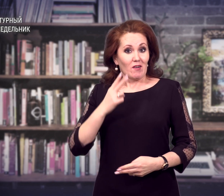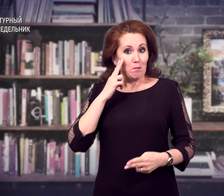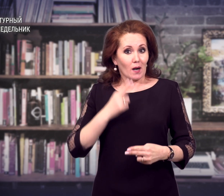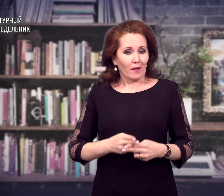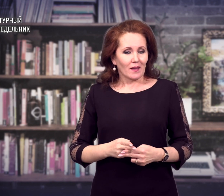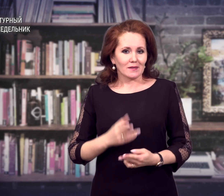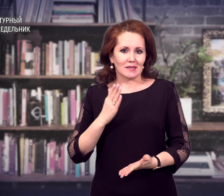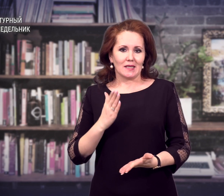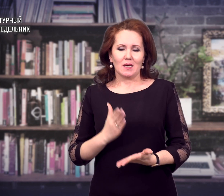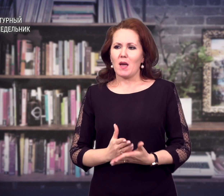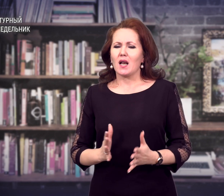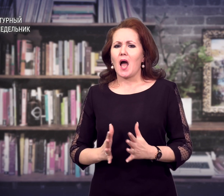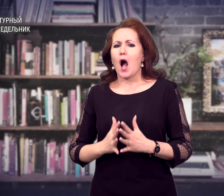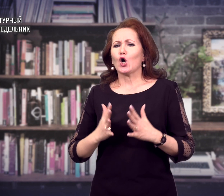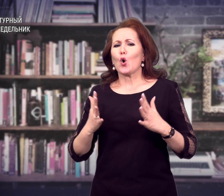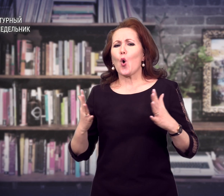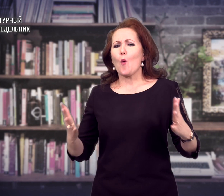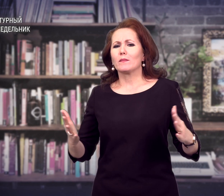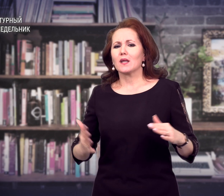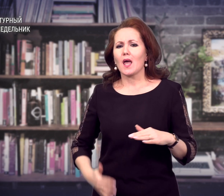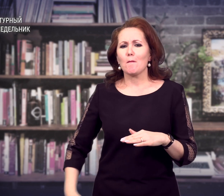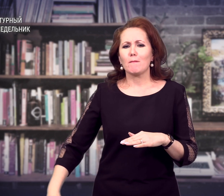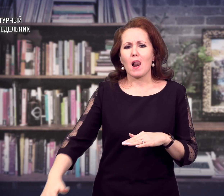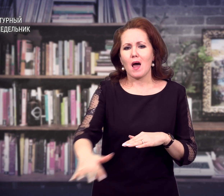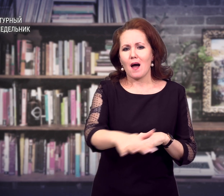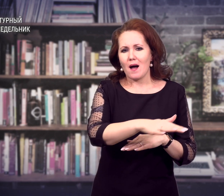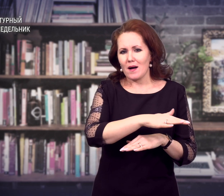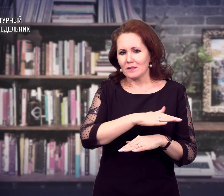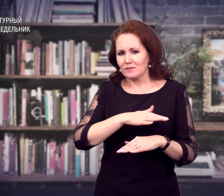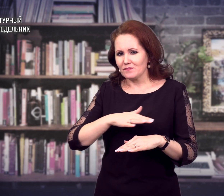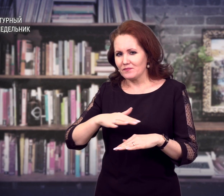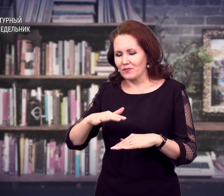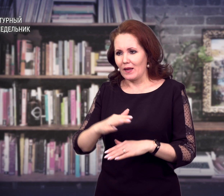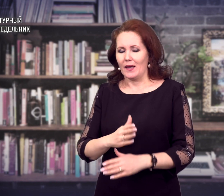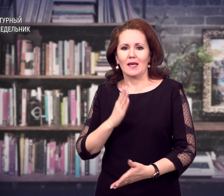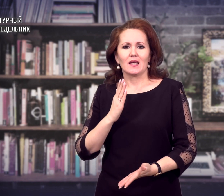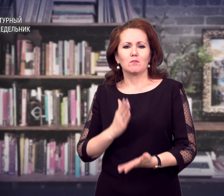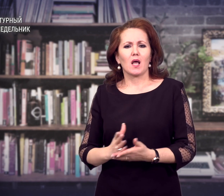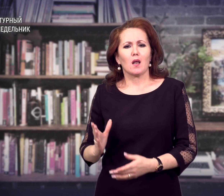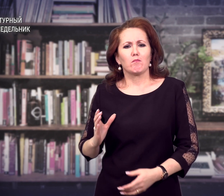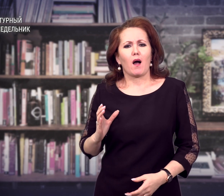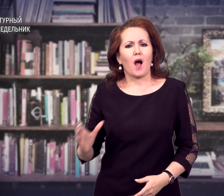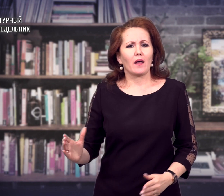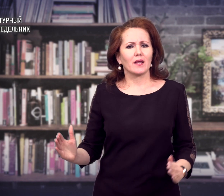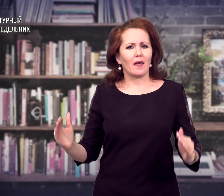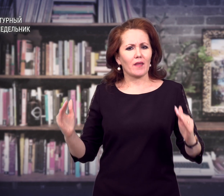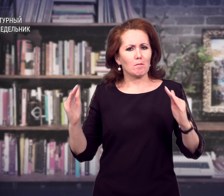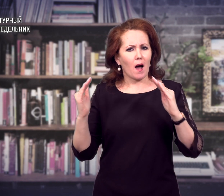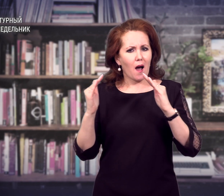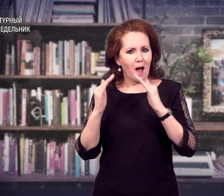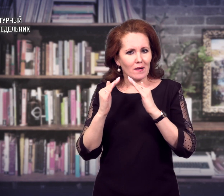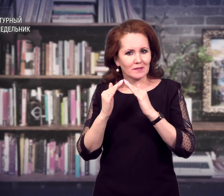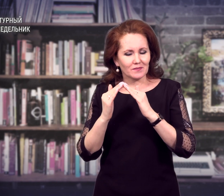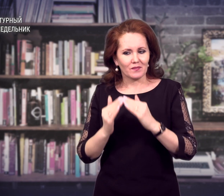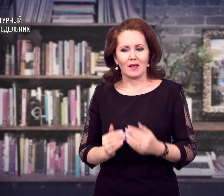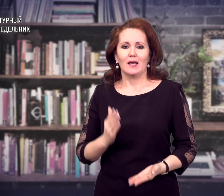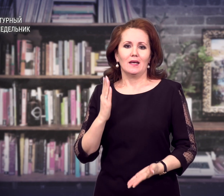Два брата имели огромные поля, большие дома.